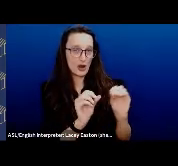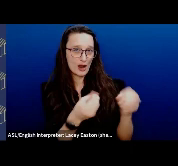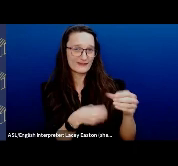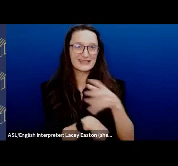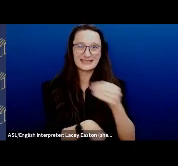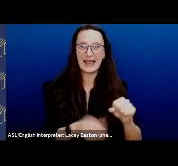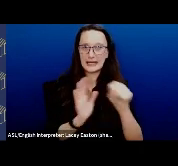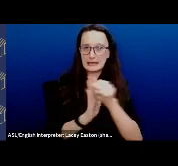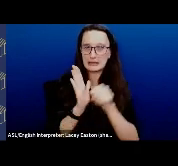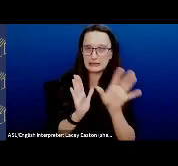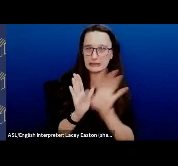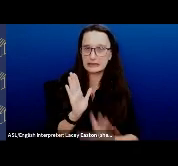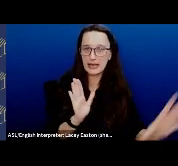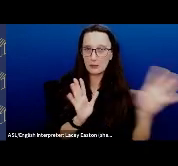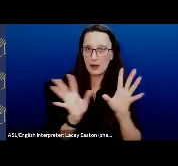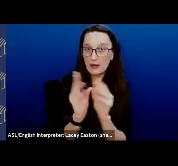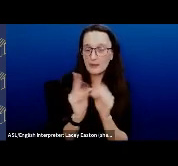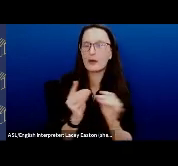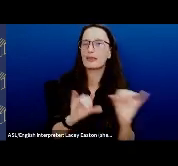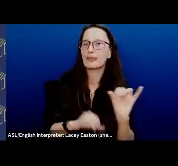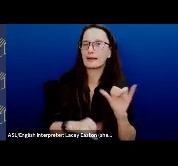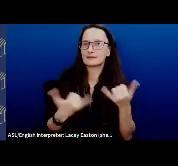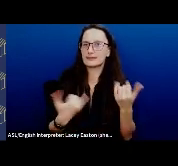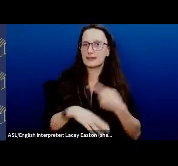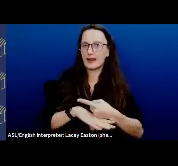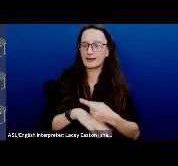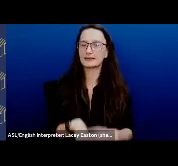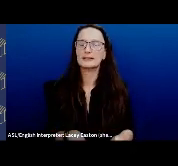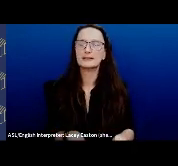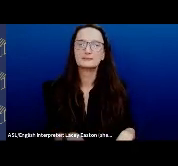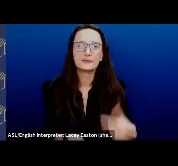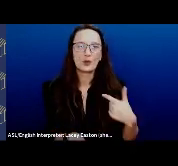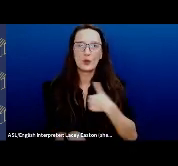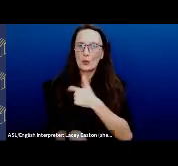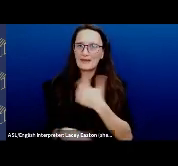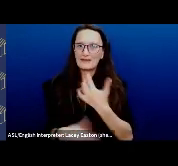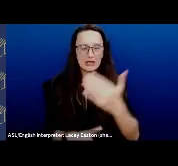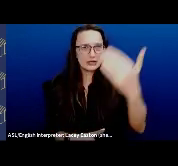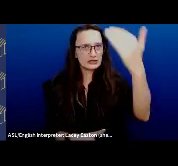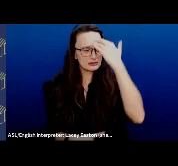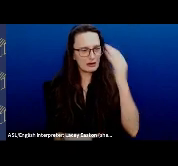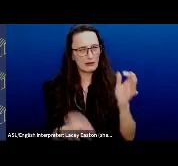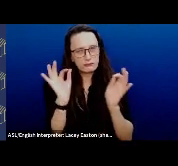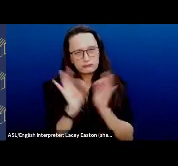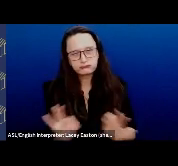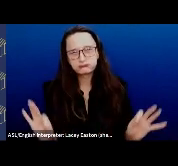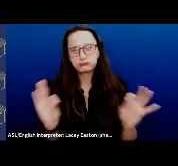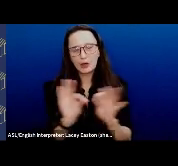Como educadores sabemos lo fundamental que es desarrollar y mantener asociaciones con las familias a las que servimos,